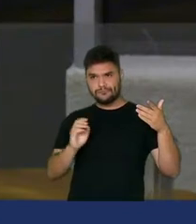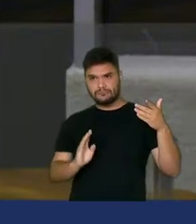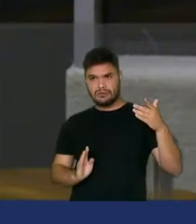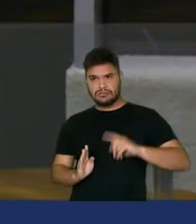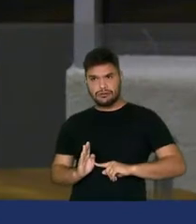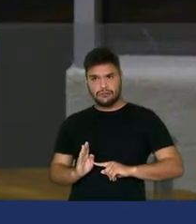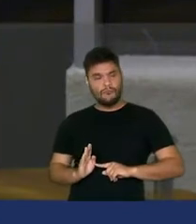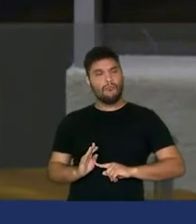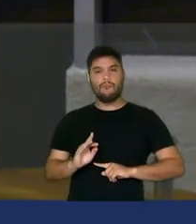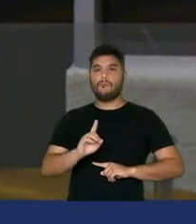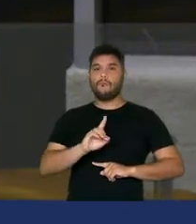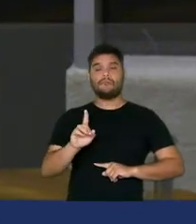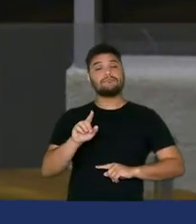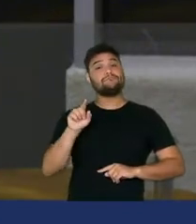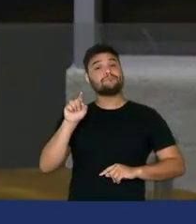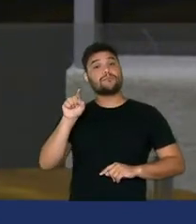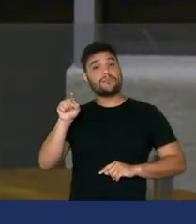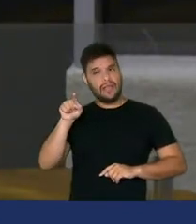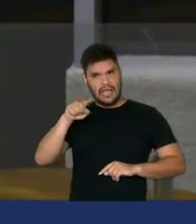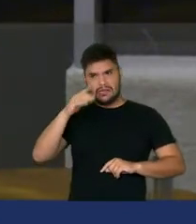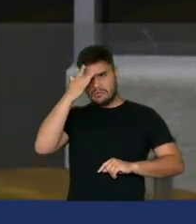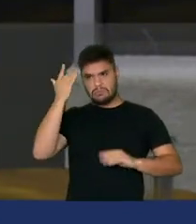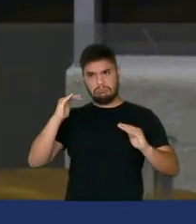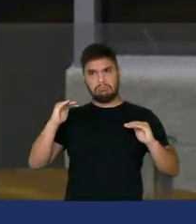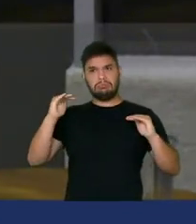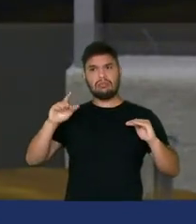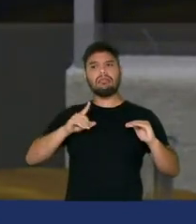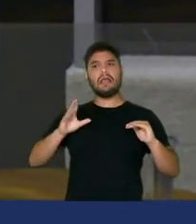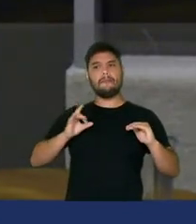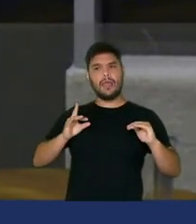PISOTEAR COM CASCOS DE BOI, BOTAS, BAIONETAS, O QUE ESSE BRASIL CONQUISTOU, ELES TEM